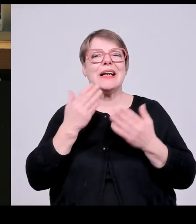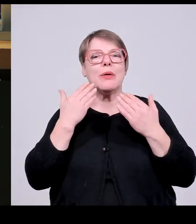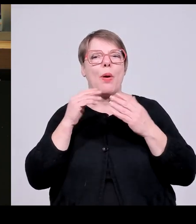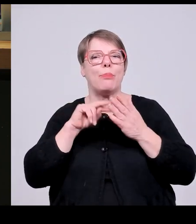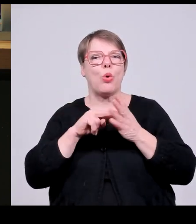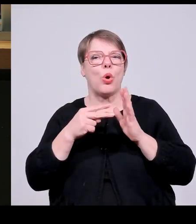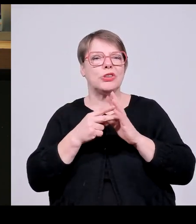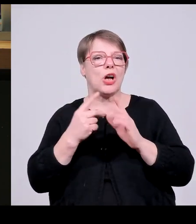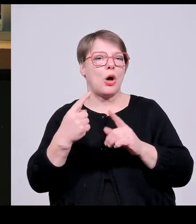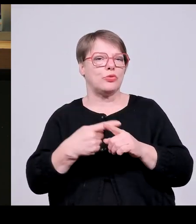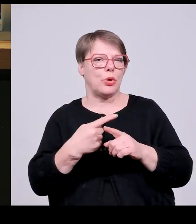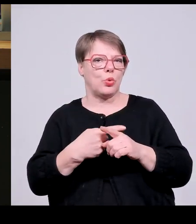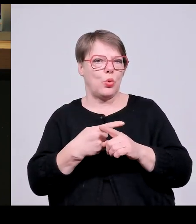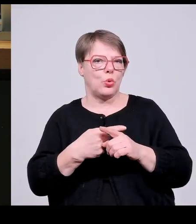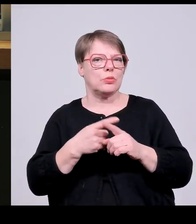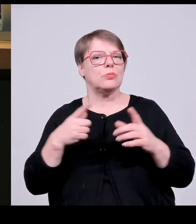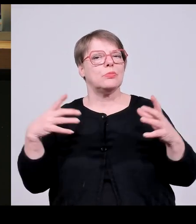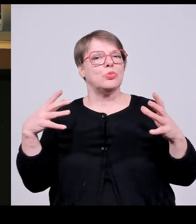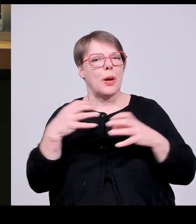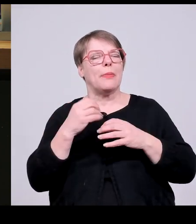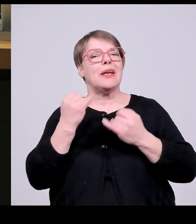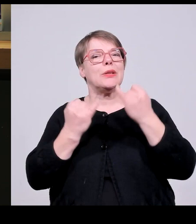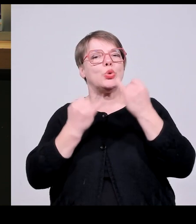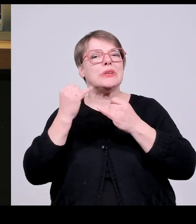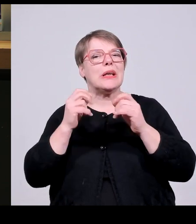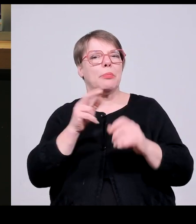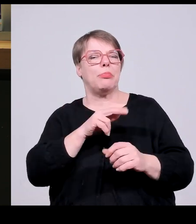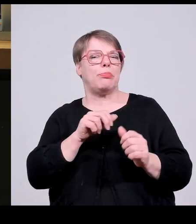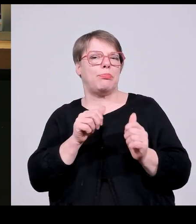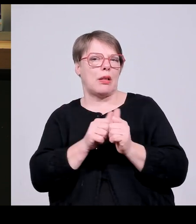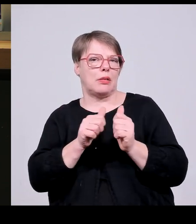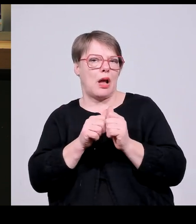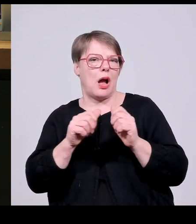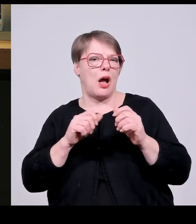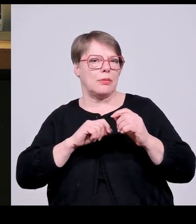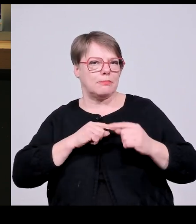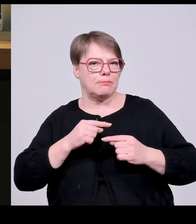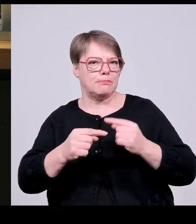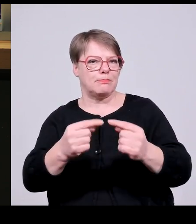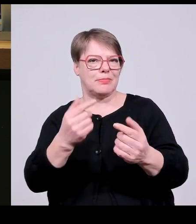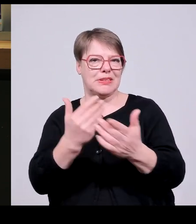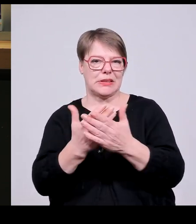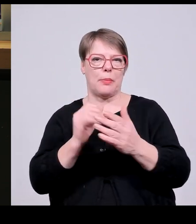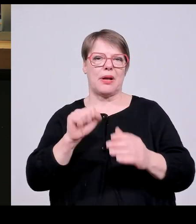Netzbetrieb strategisch auf die Regierung Klima Ziels Landes Berlins ausrichten. Mit der öffentlichen Beteiligung